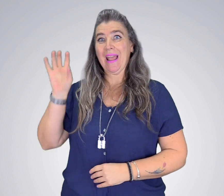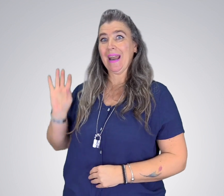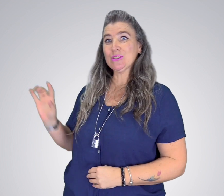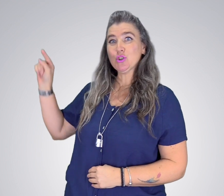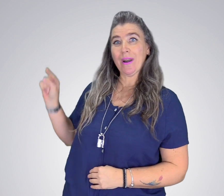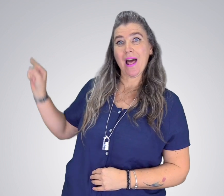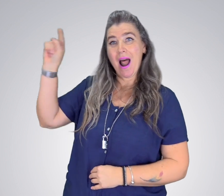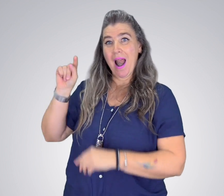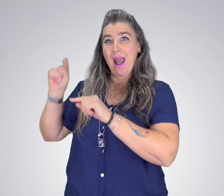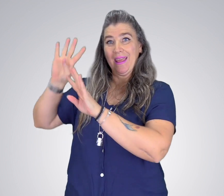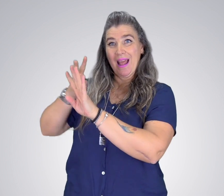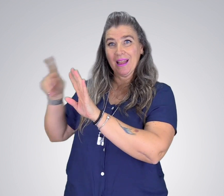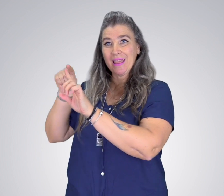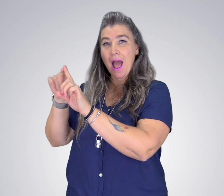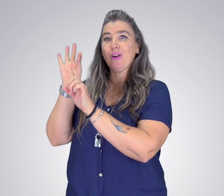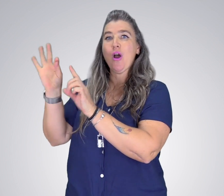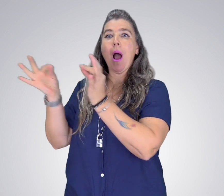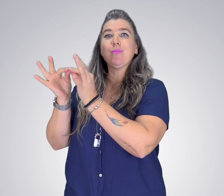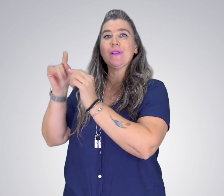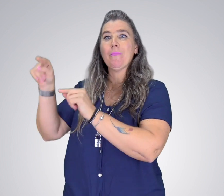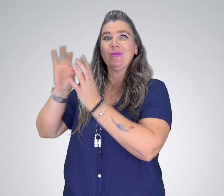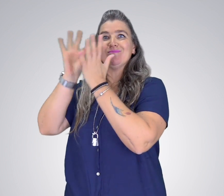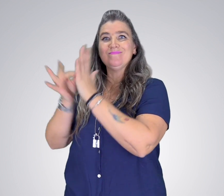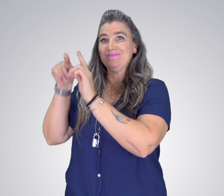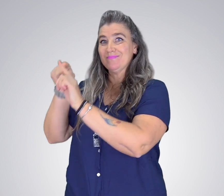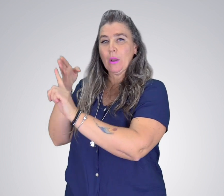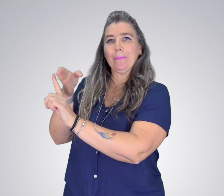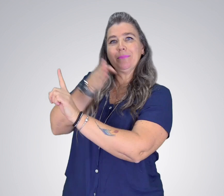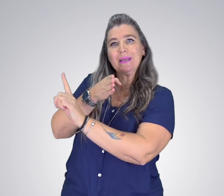Prima degli incontri regionali già calendarizzati,